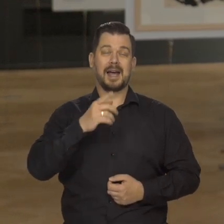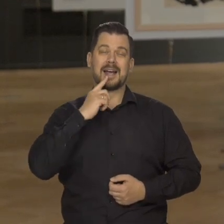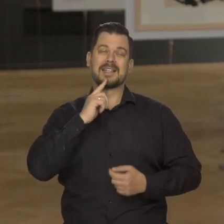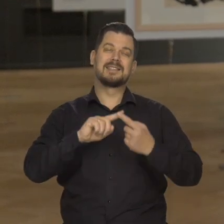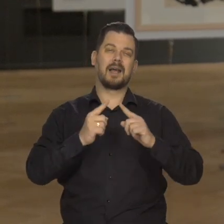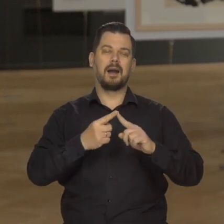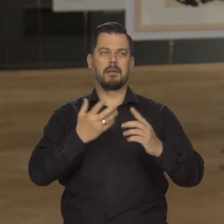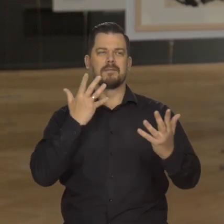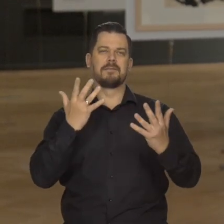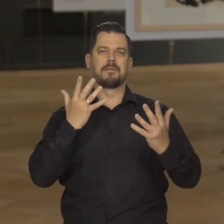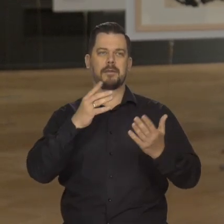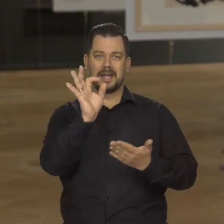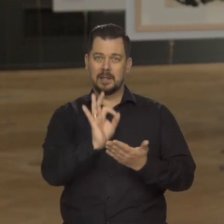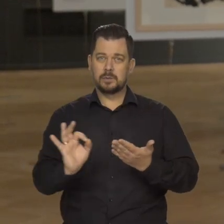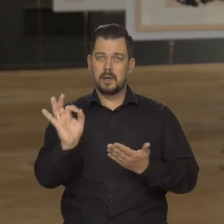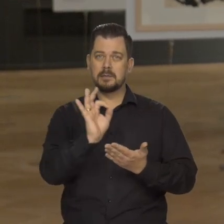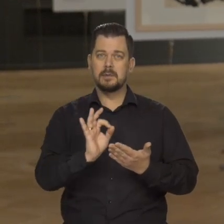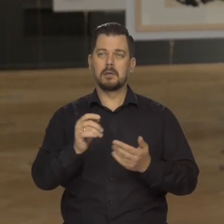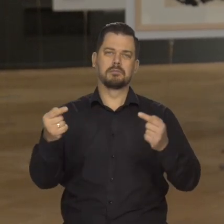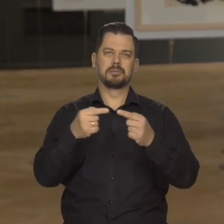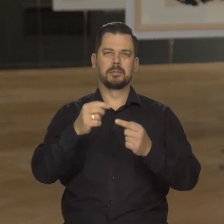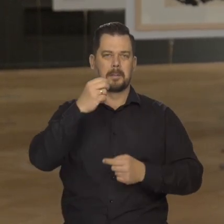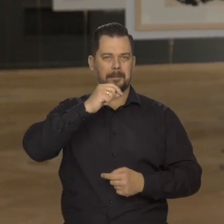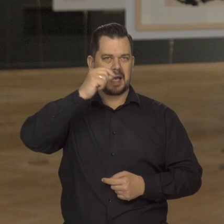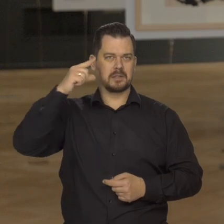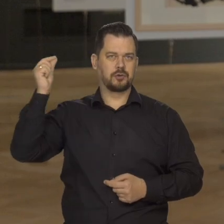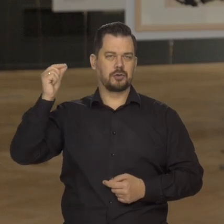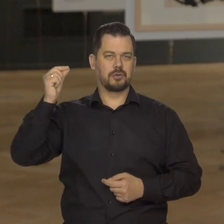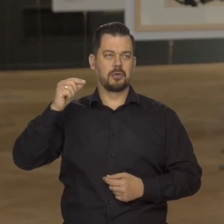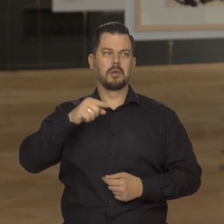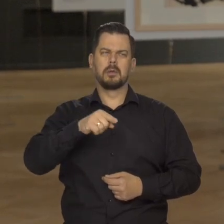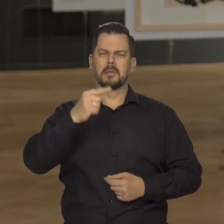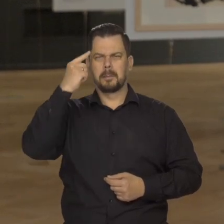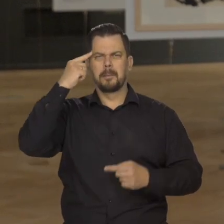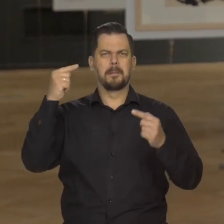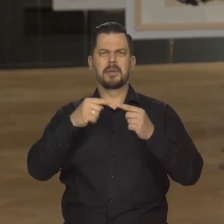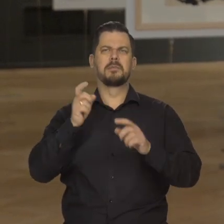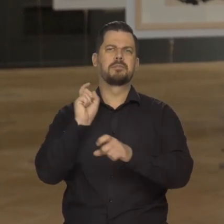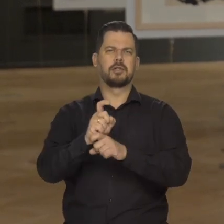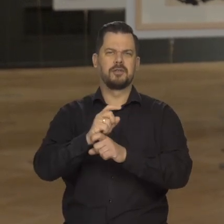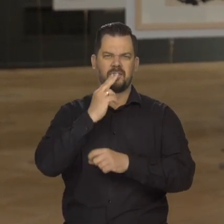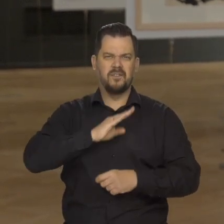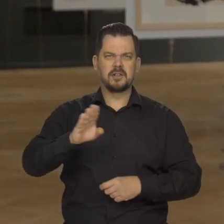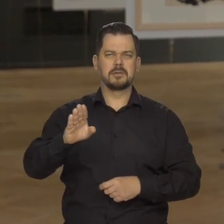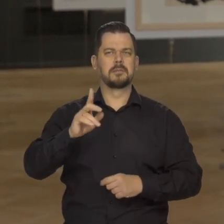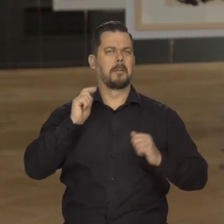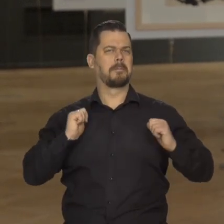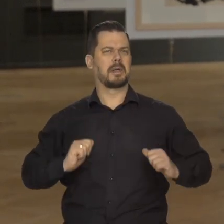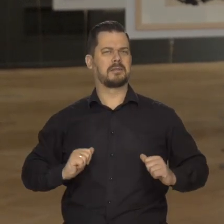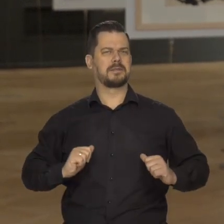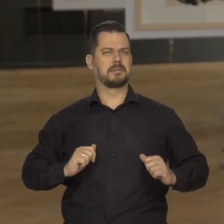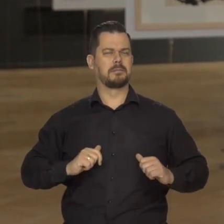Stylistycznie Celnikier nawiązywał w tych ilustracjach do twórczości Picassa, co odsyła odbiorcę do idei antyfaszyzmu i pacyfizmu –